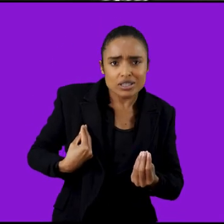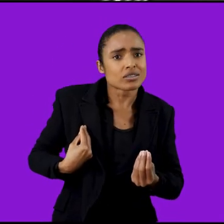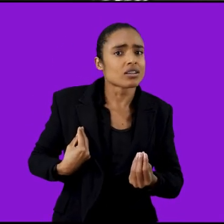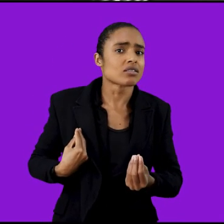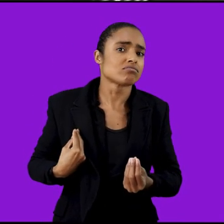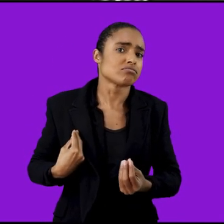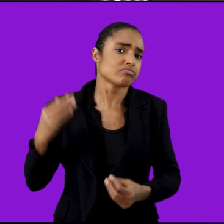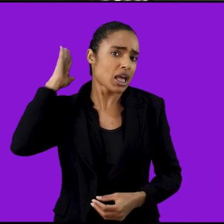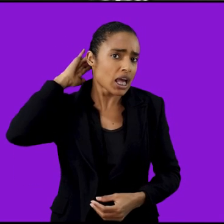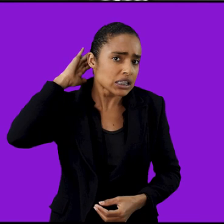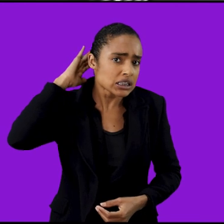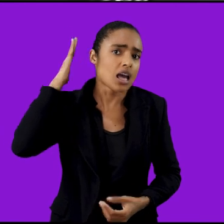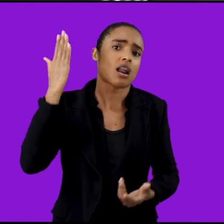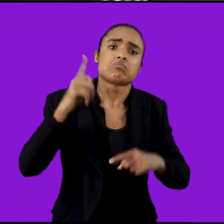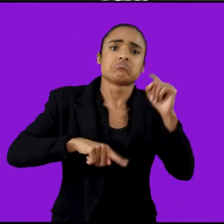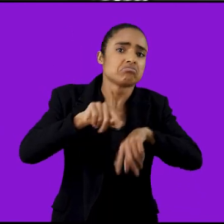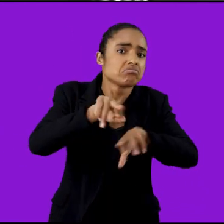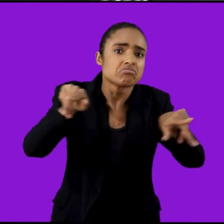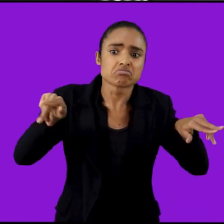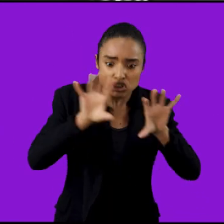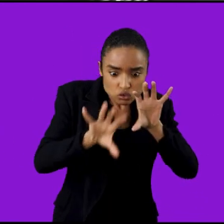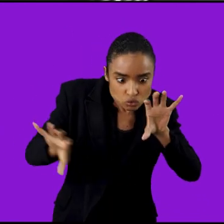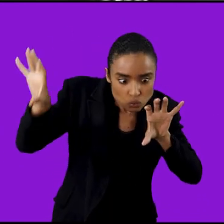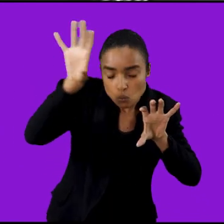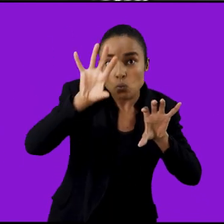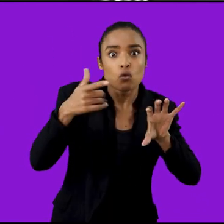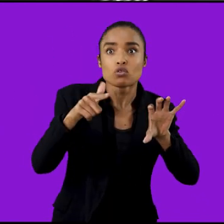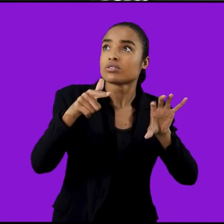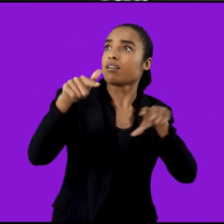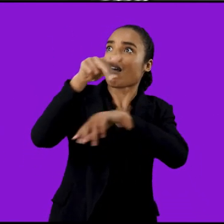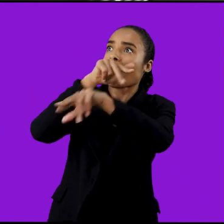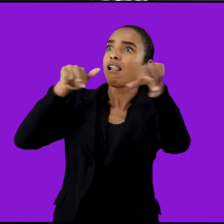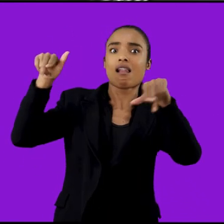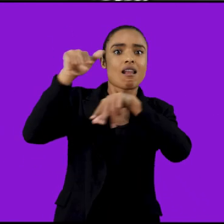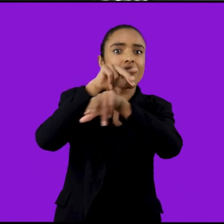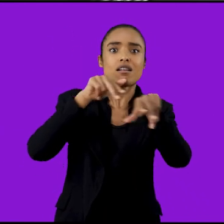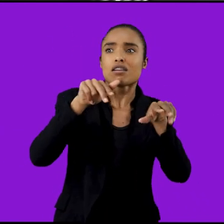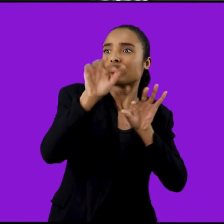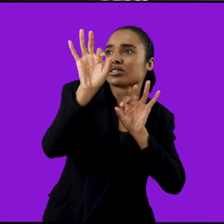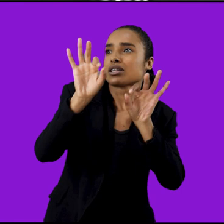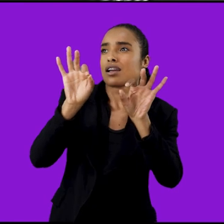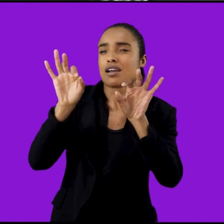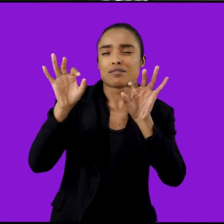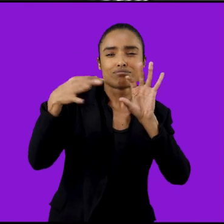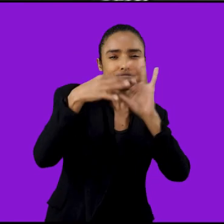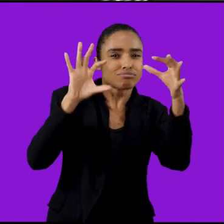se vive no Ceará. Não existe uma troca de informação tão intensa